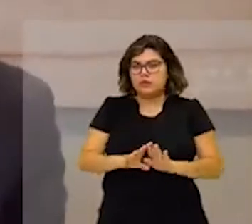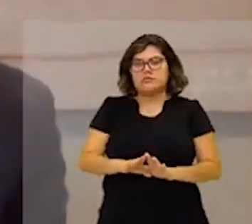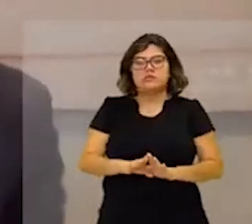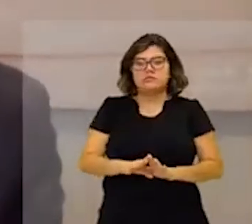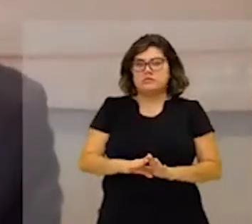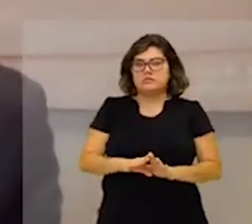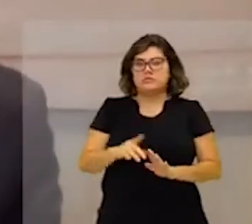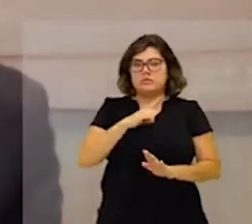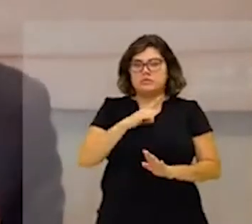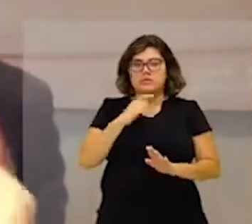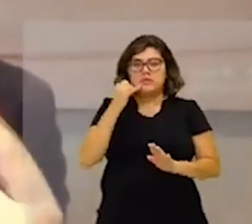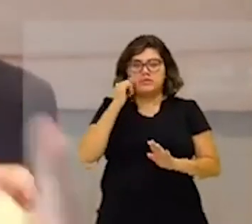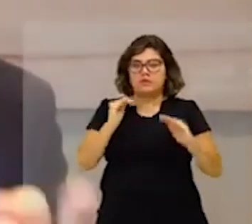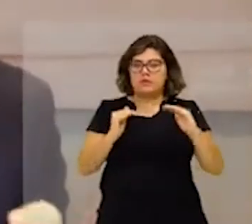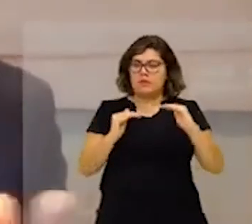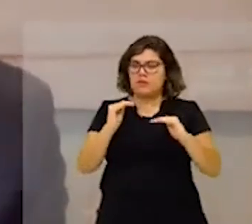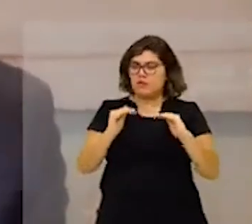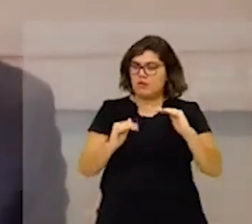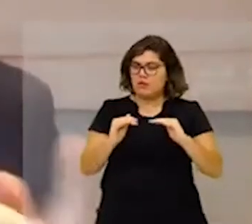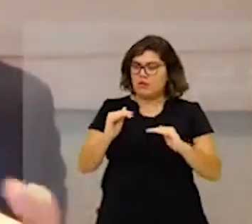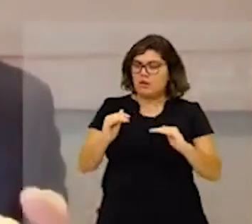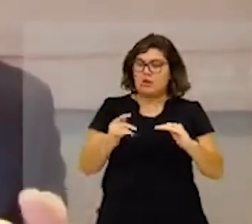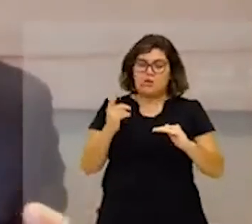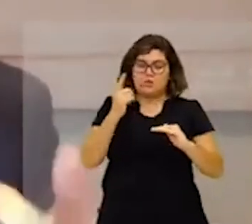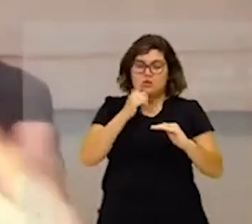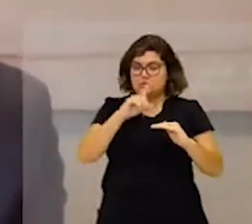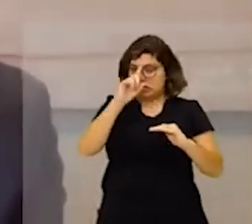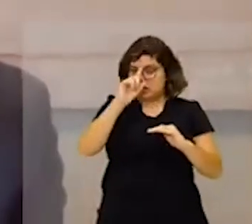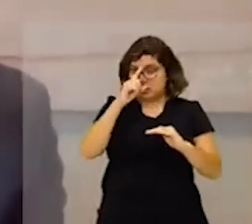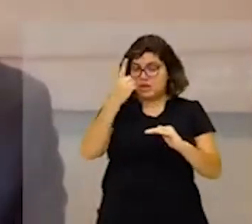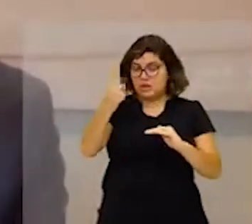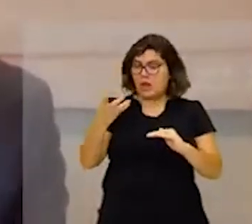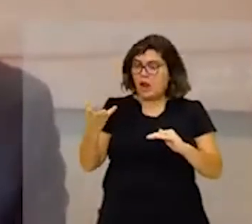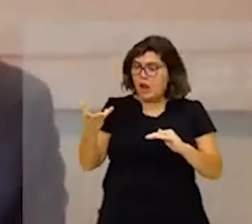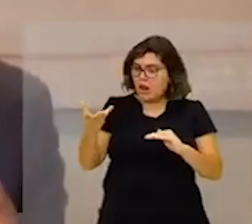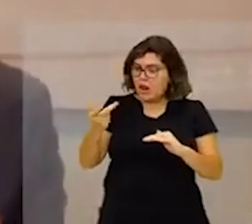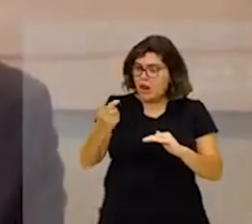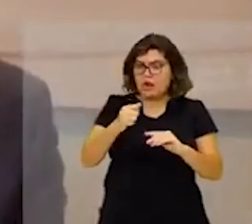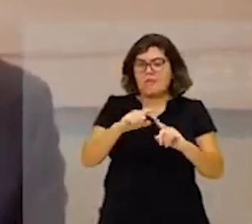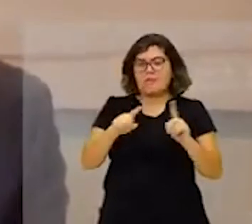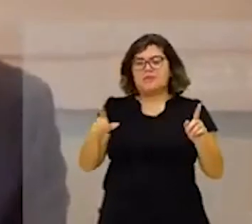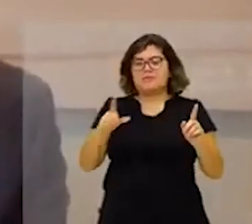o sistema a ponte de não tornar essa ideia que é fantástica num problema e até mesmo